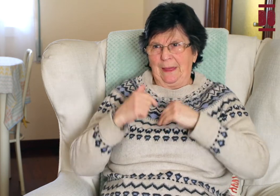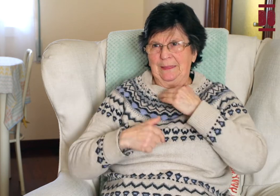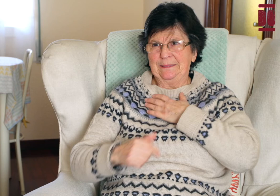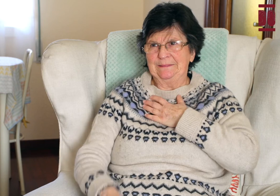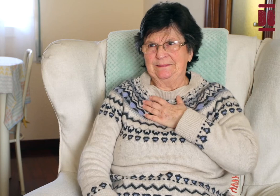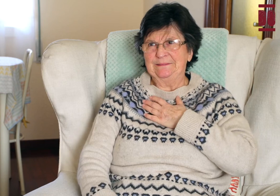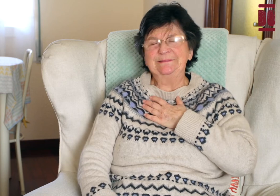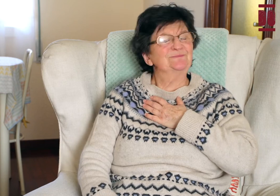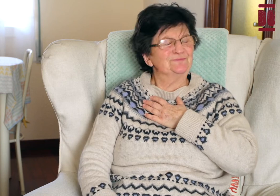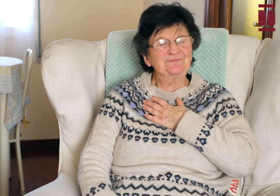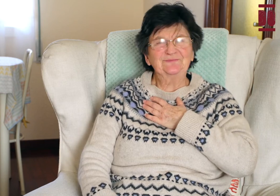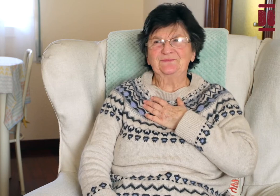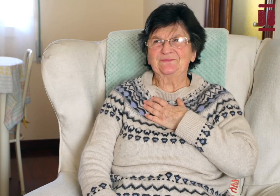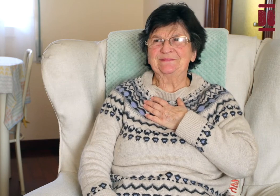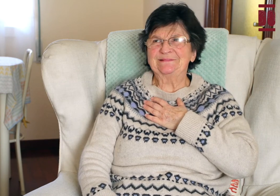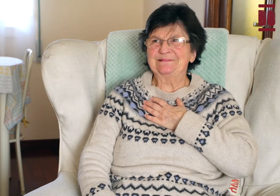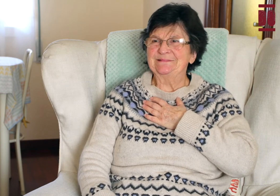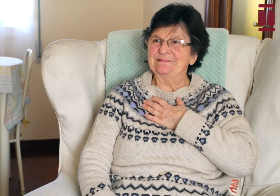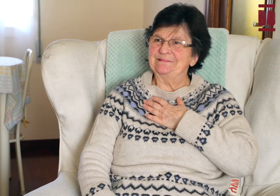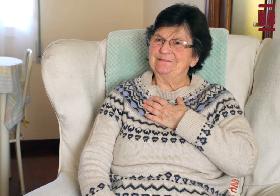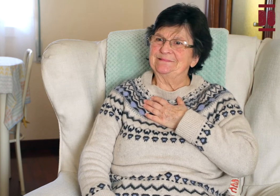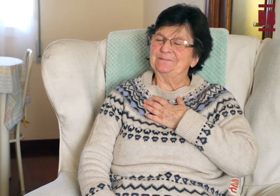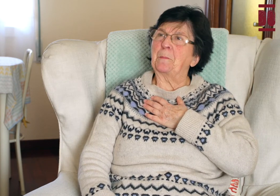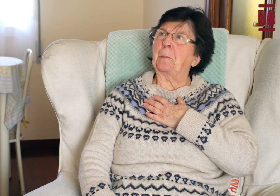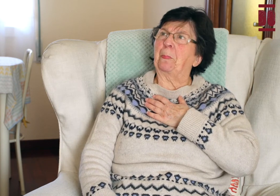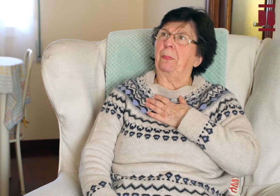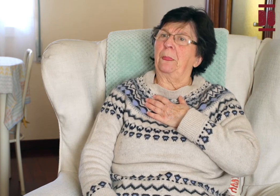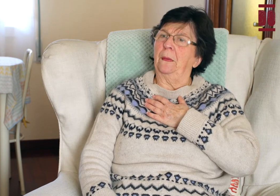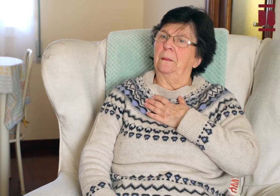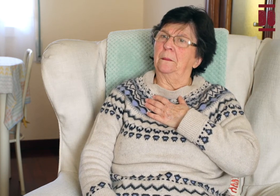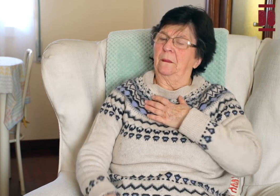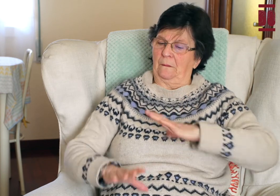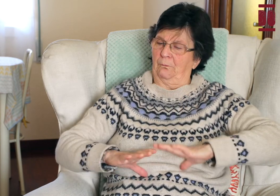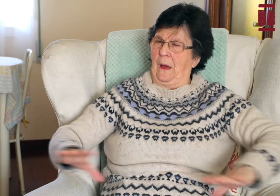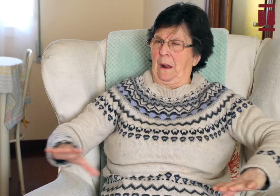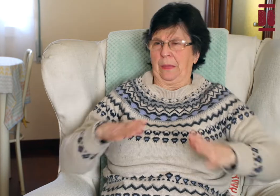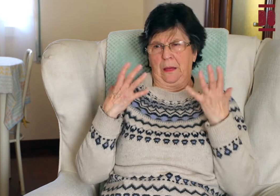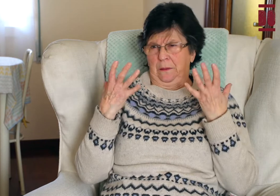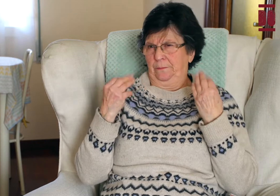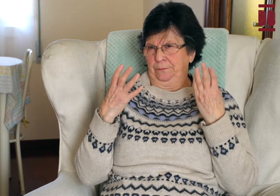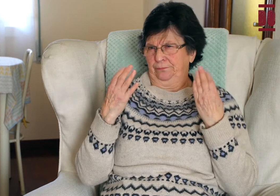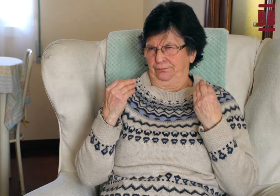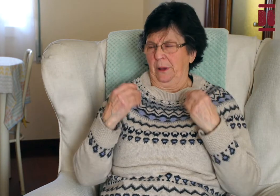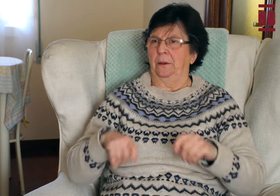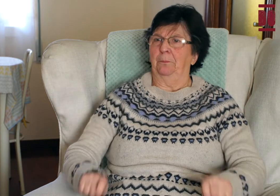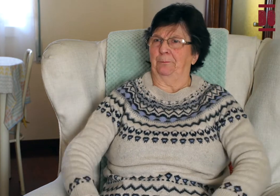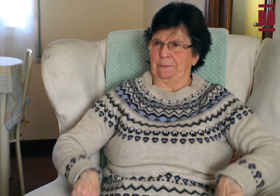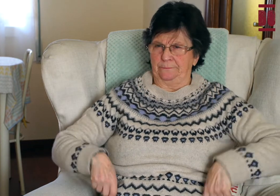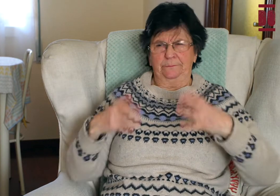sin hacer nada. Me gustan mucho las manualidades. Sí, y he cosido mucha ropa: muchísimas faldas, muchísimos pantalones...